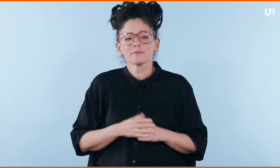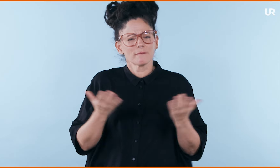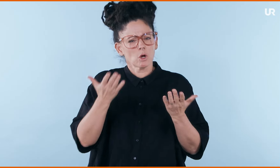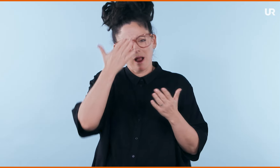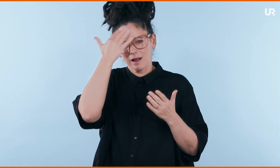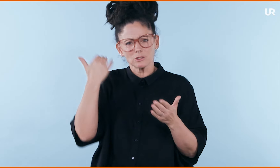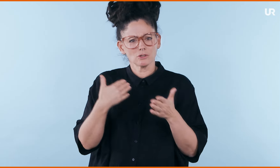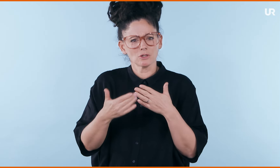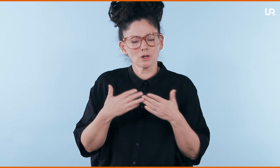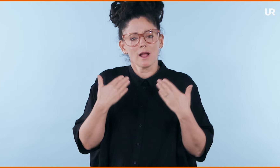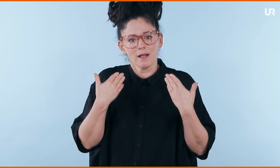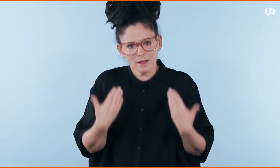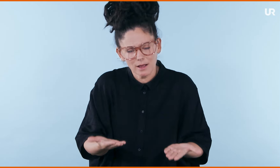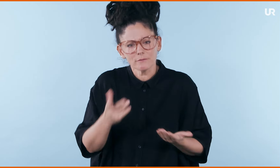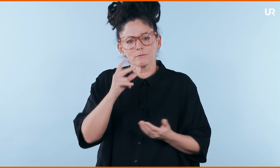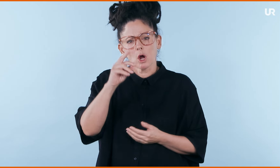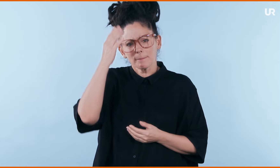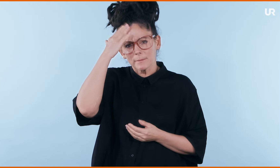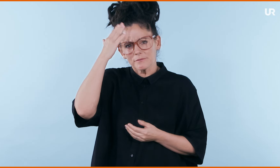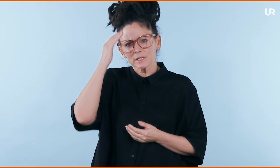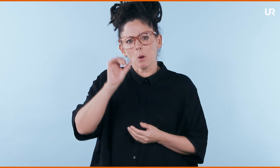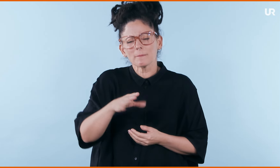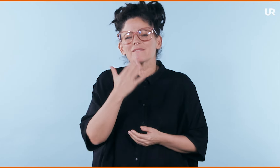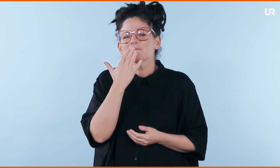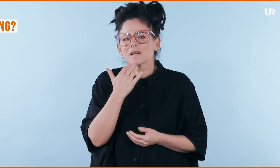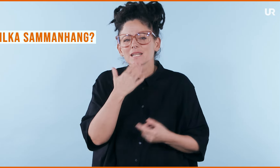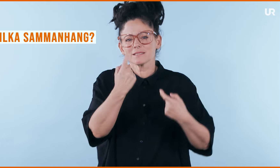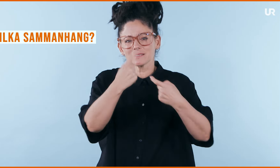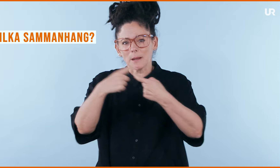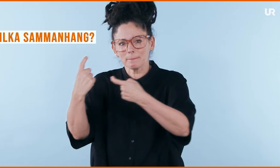Det man kan göra är att vara medveten om vilka sammanhang-